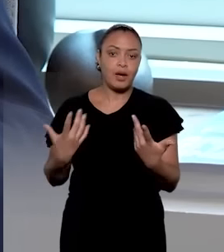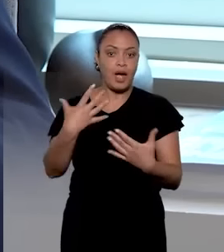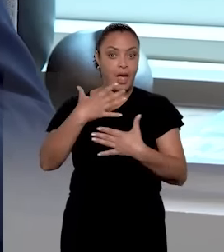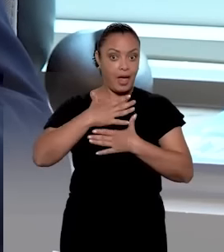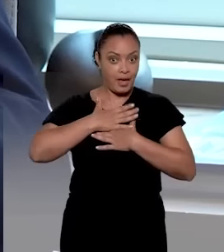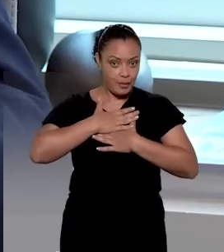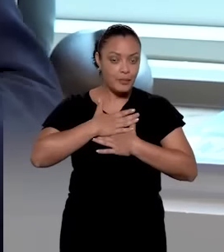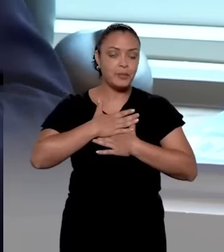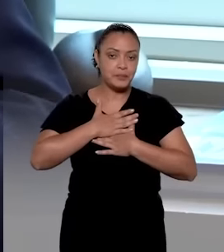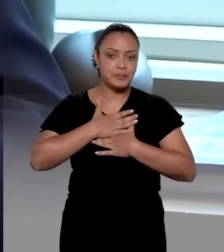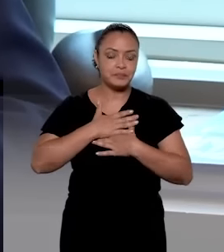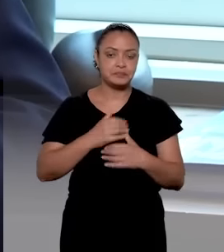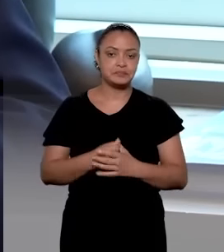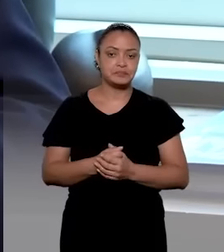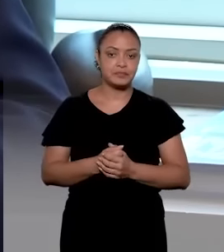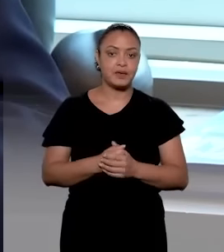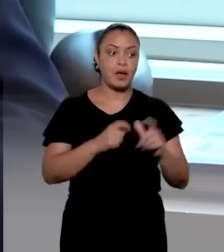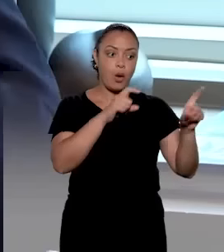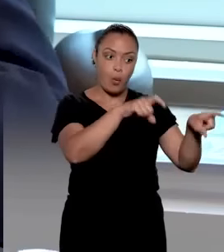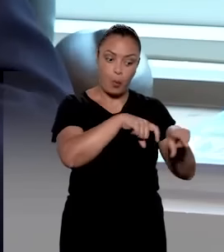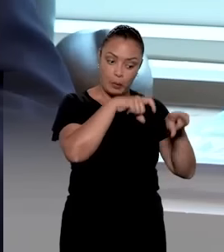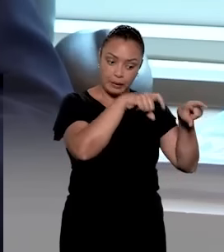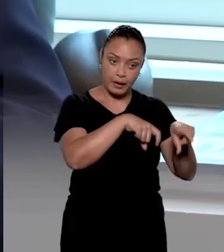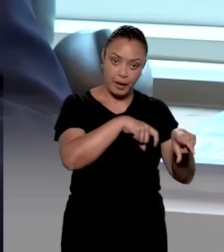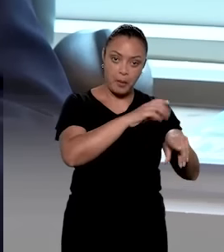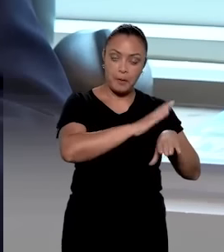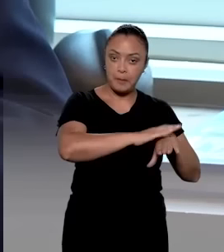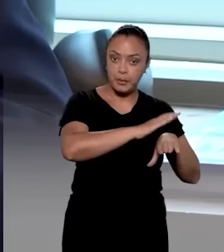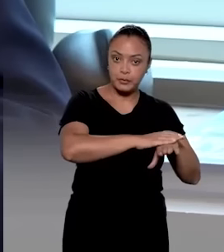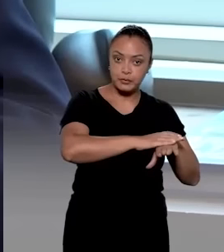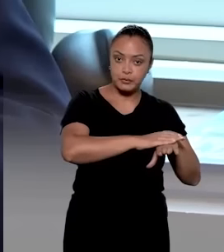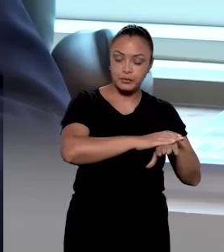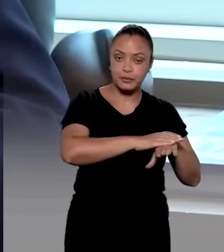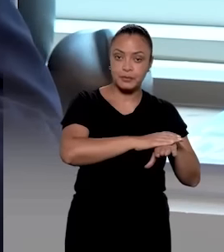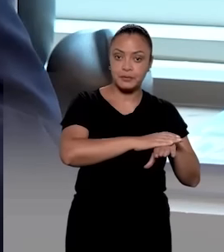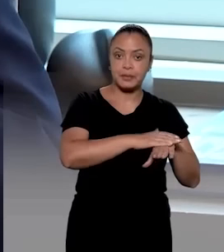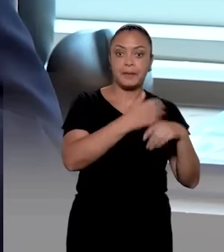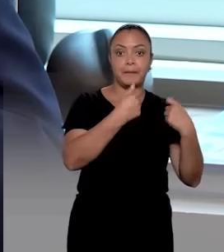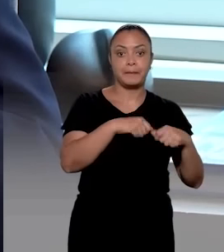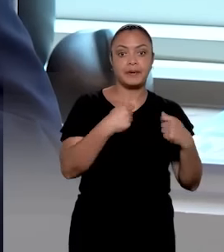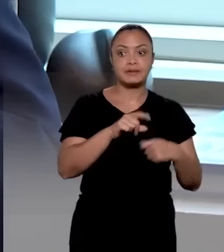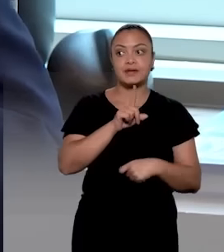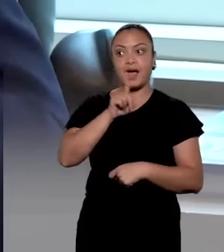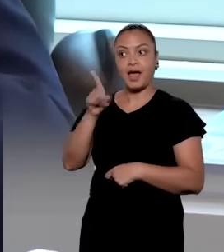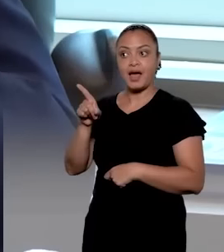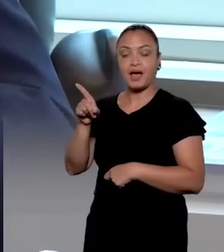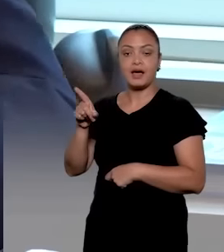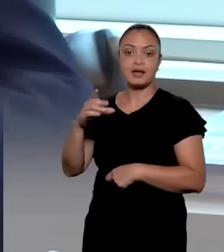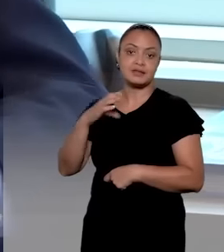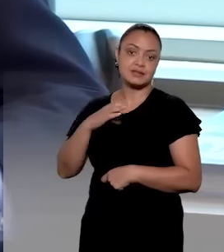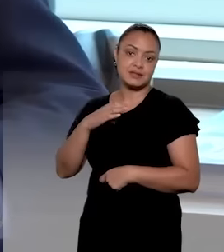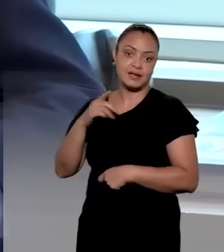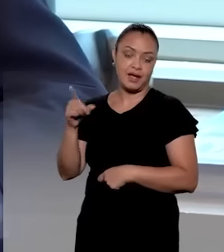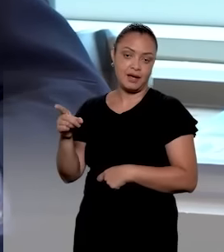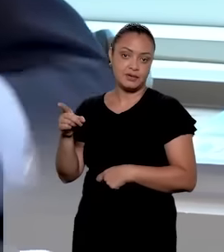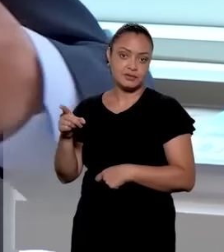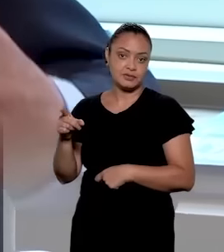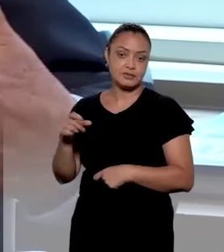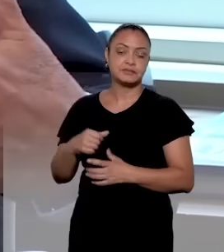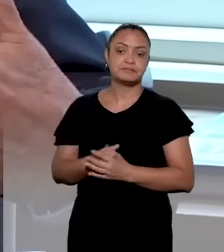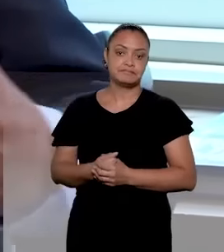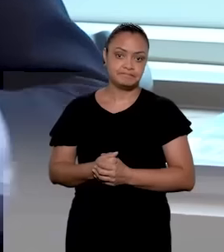Então, eu, o produtor rural brasileiro, só existe por causa da cidade, e os seus serviços,